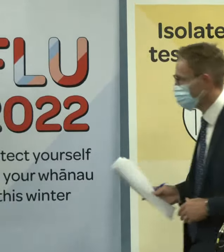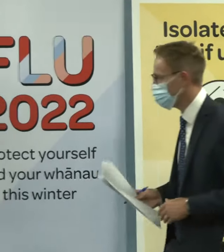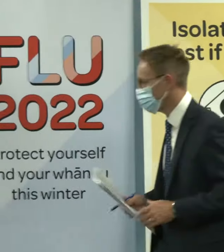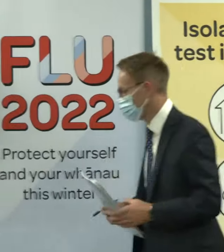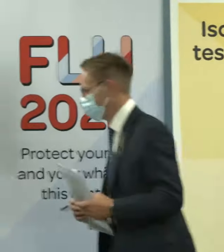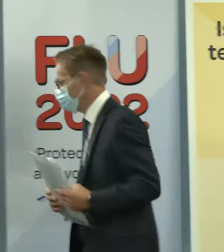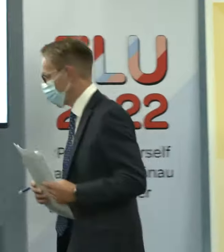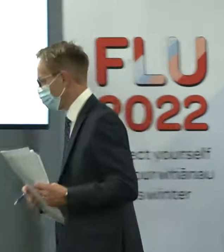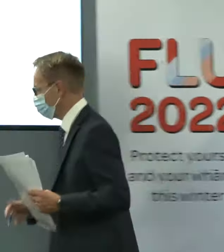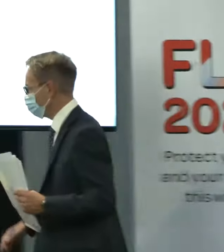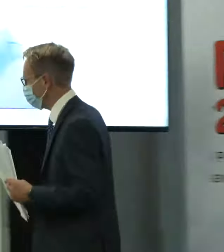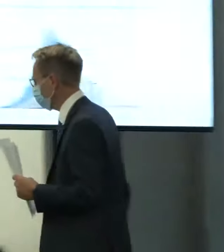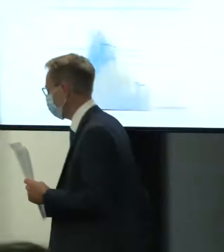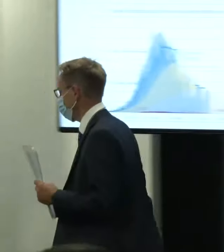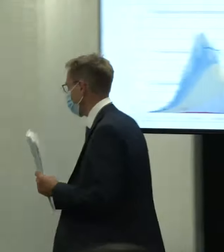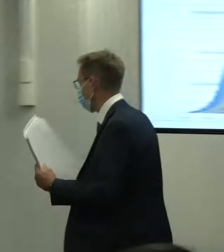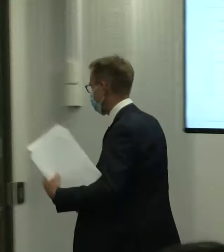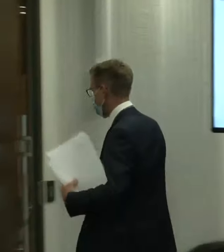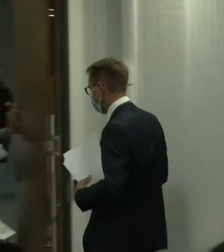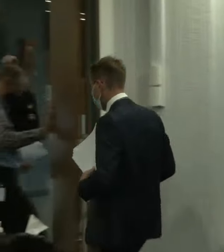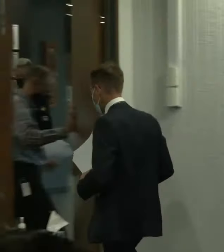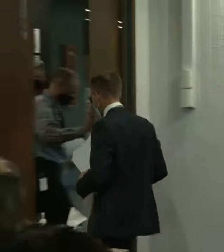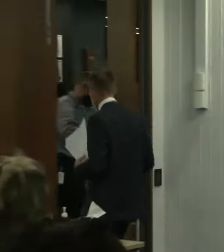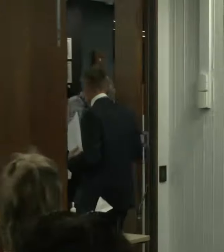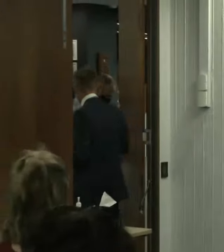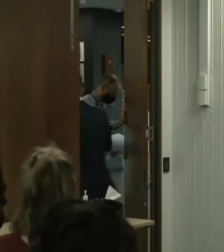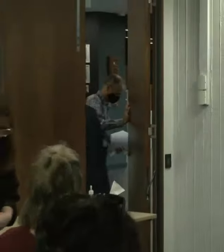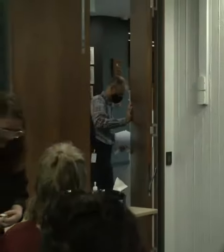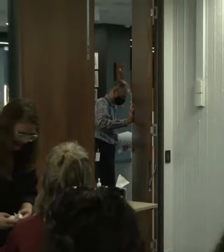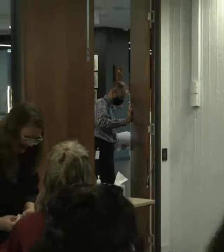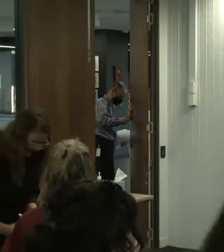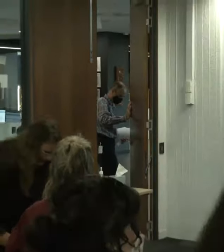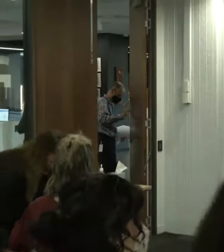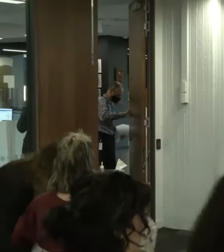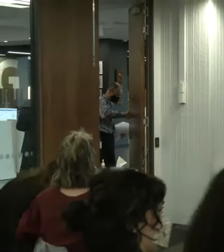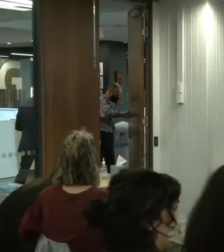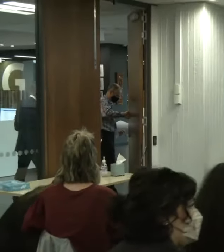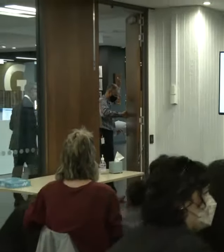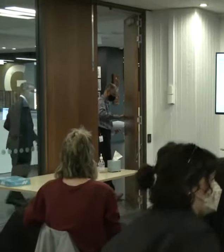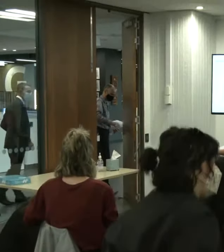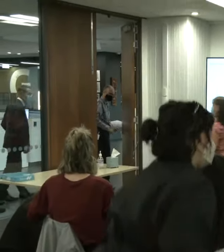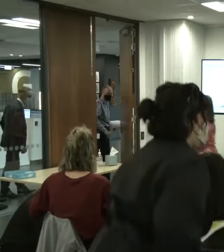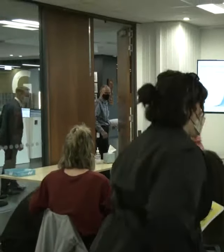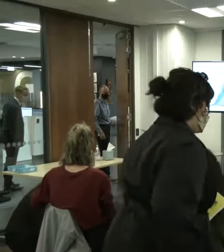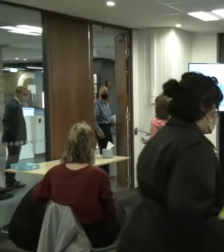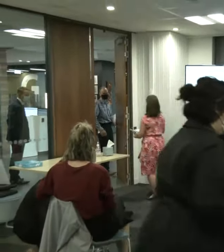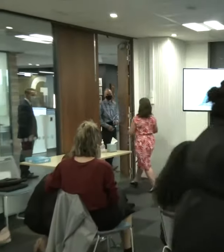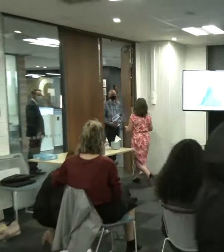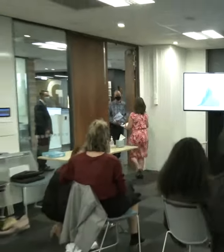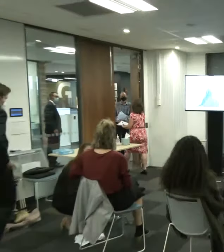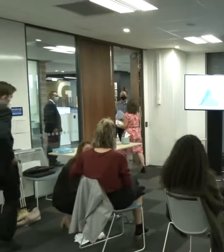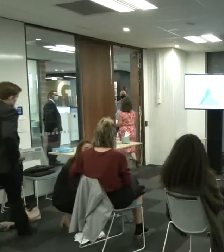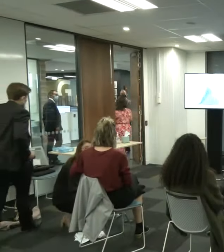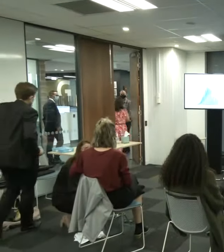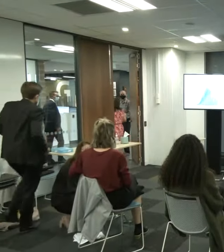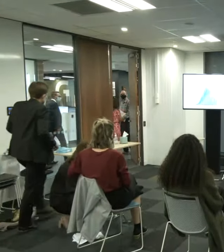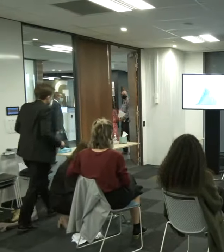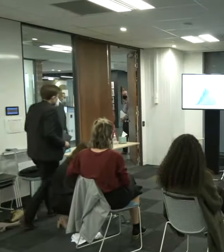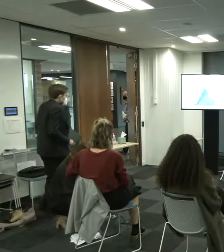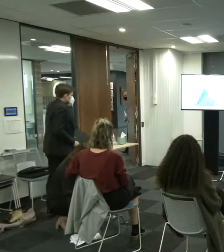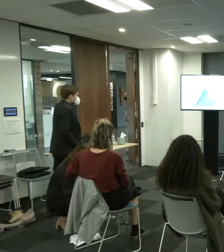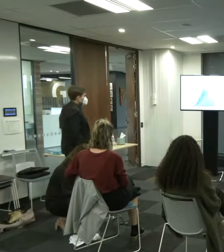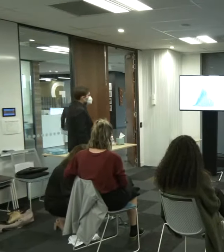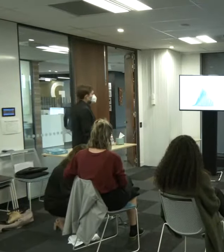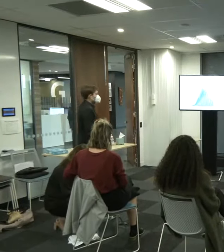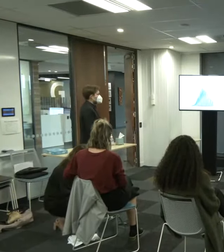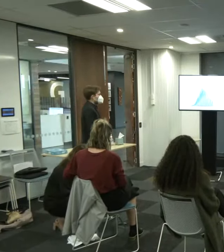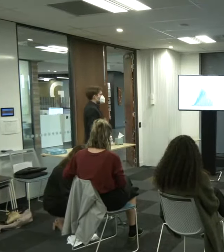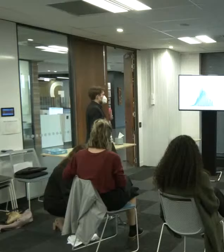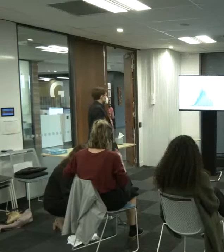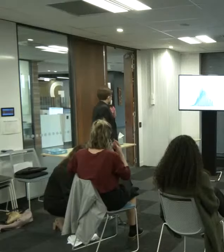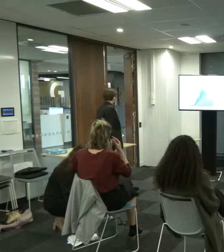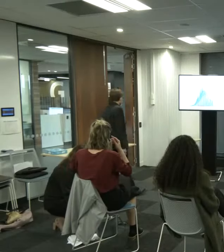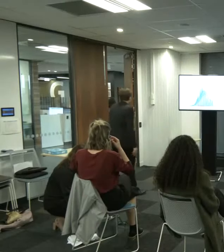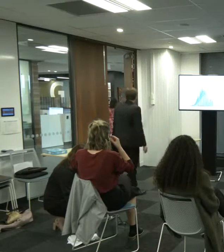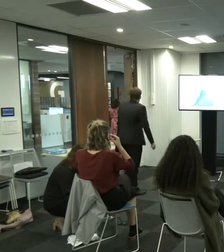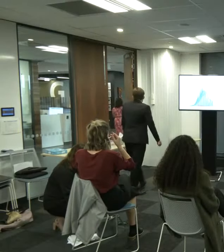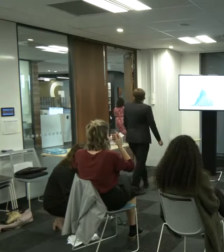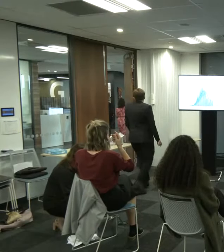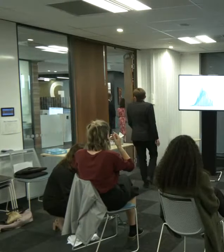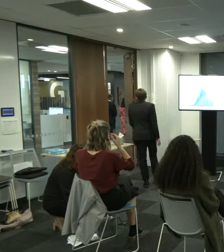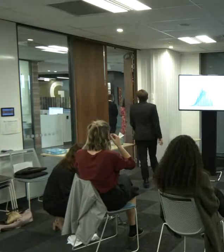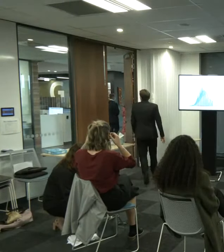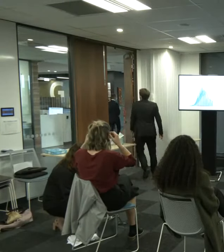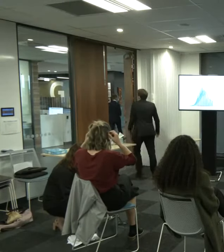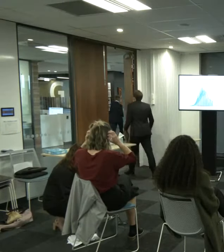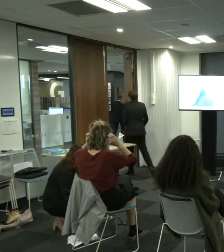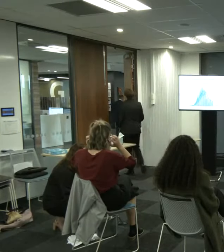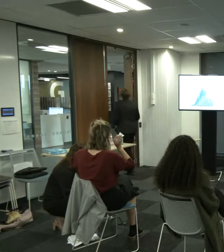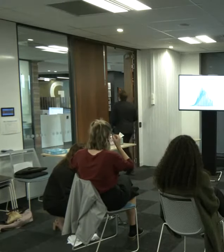haere ana me te manaaki i a koe.